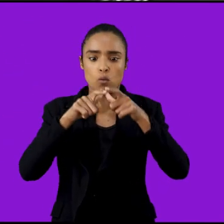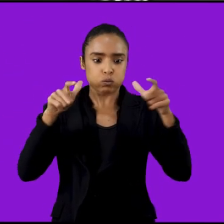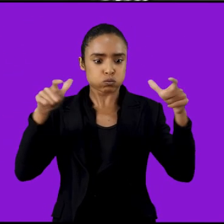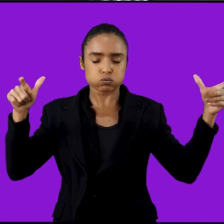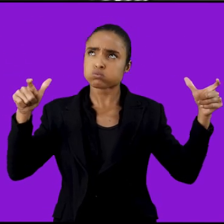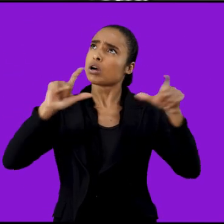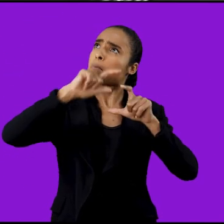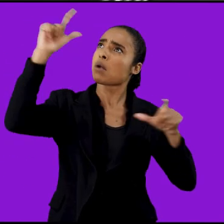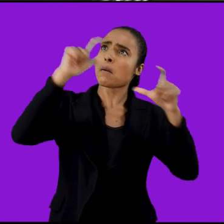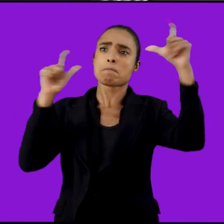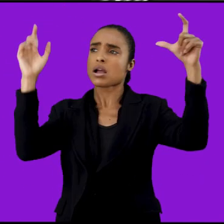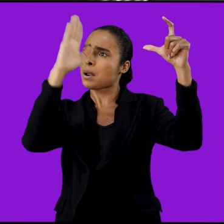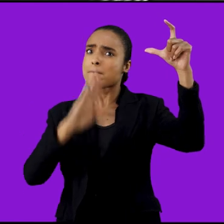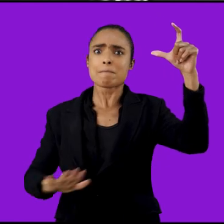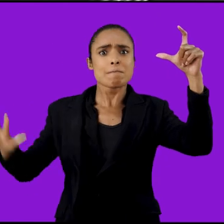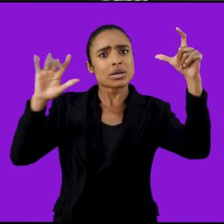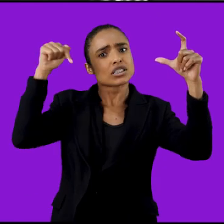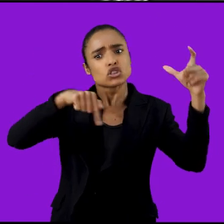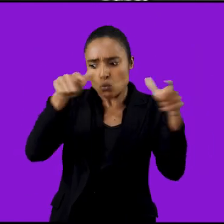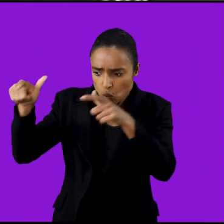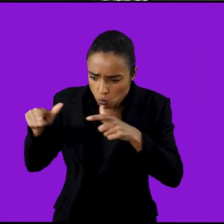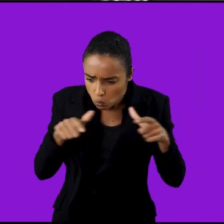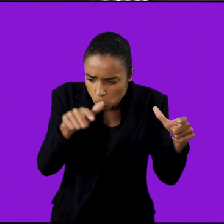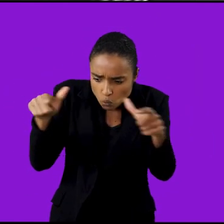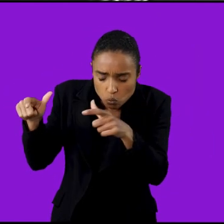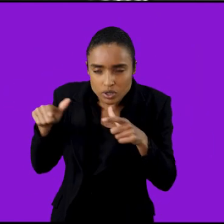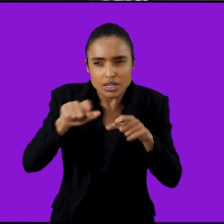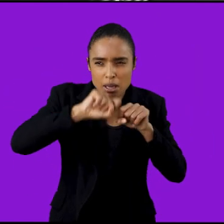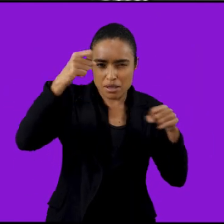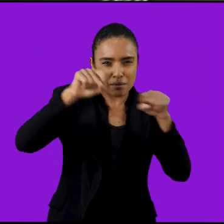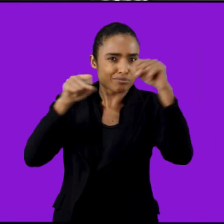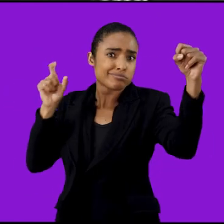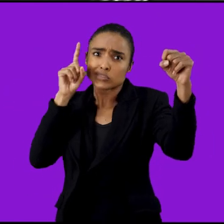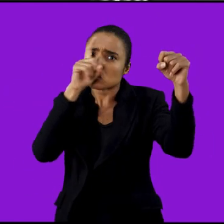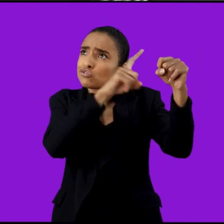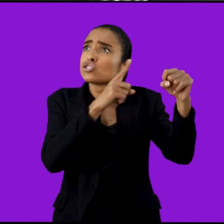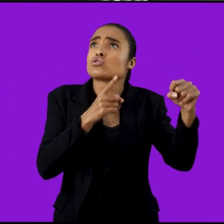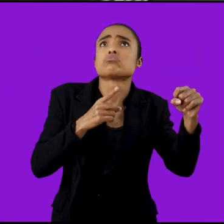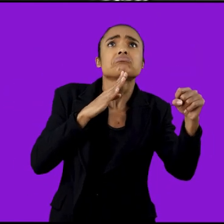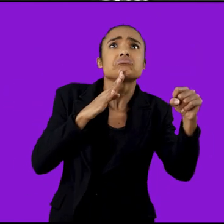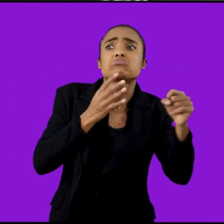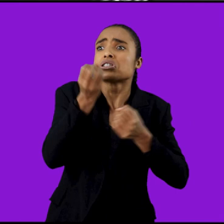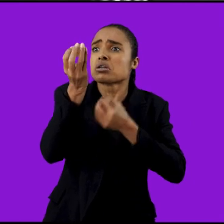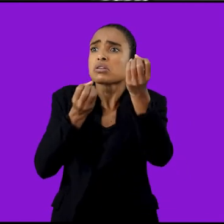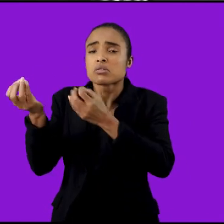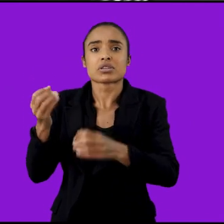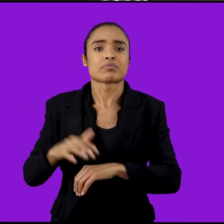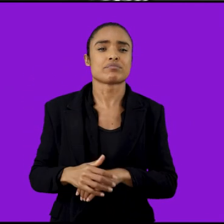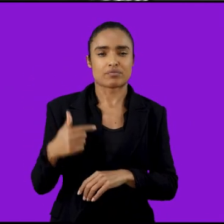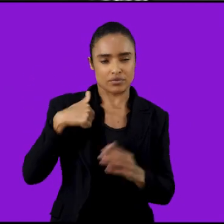geográfica como brasileiros. Ontem eu tava conversando sobre isso com uma amiga. Eu tava